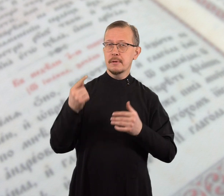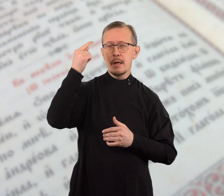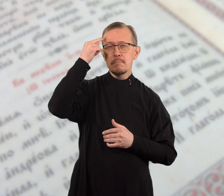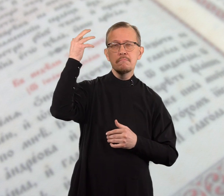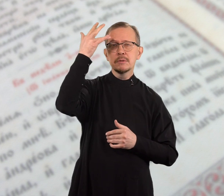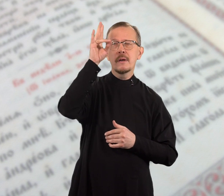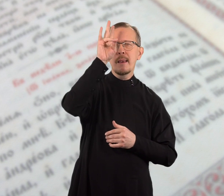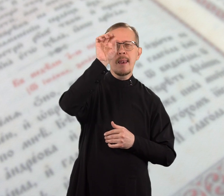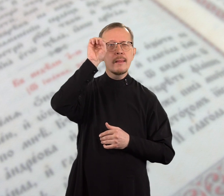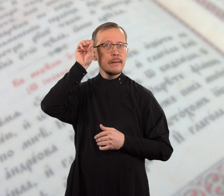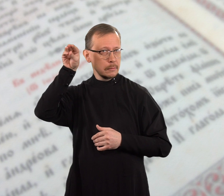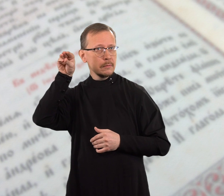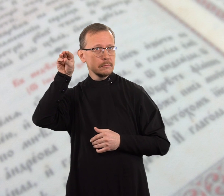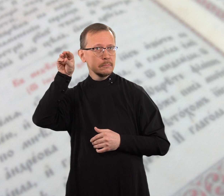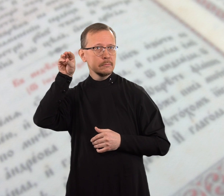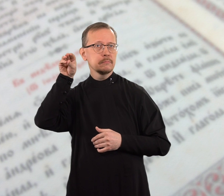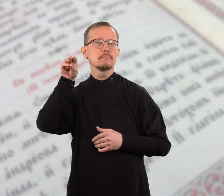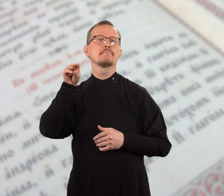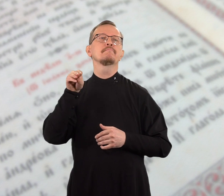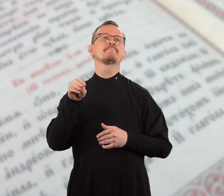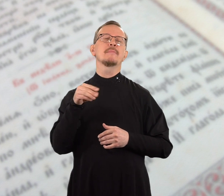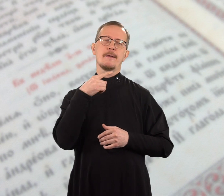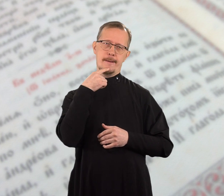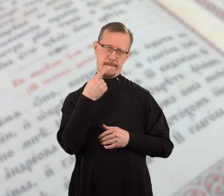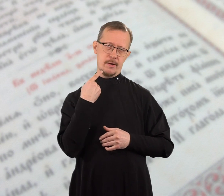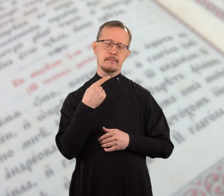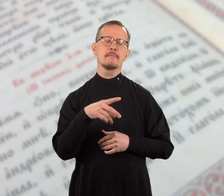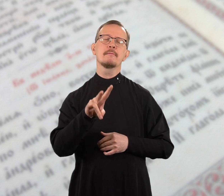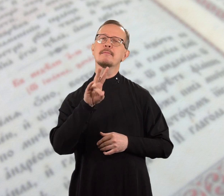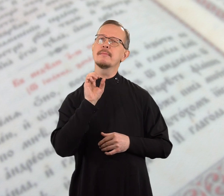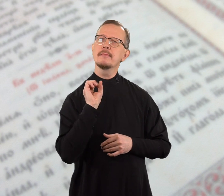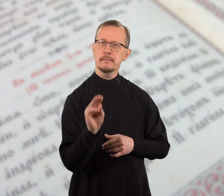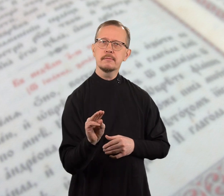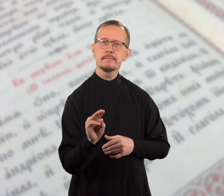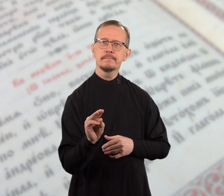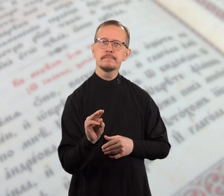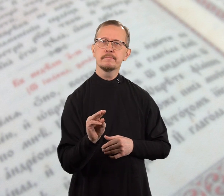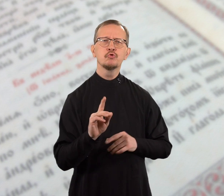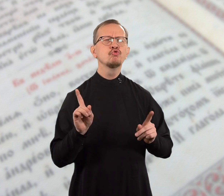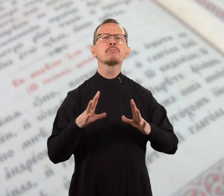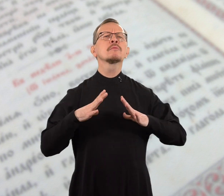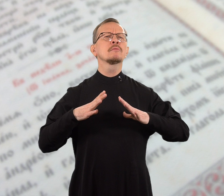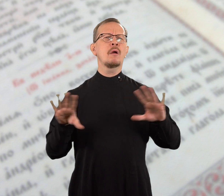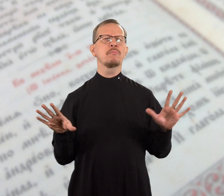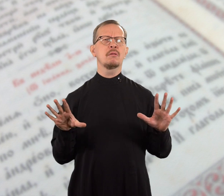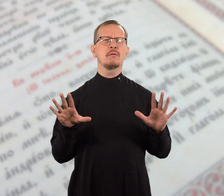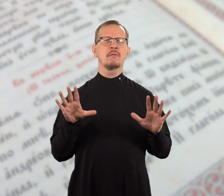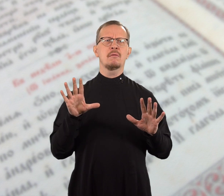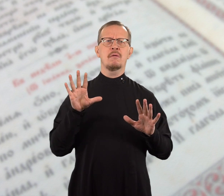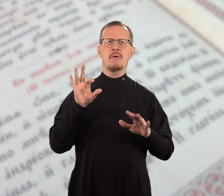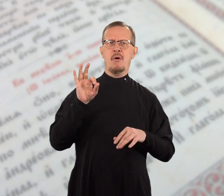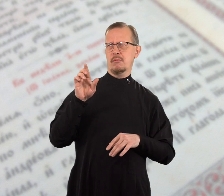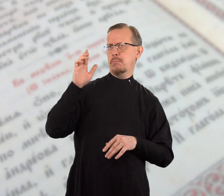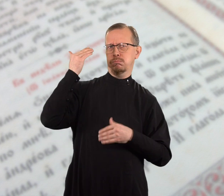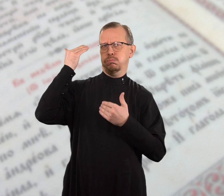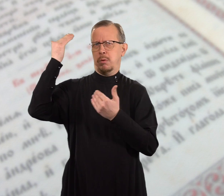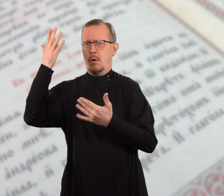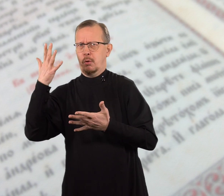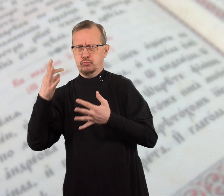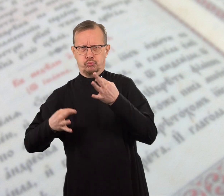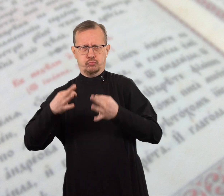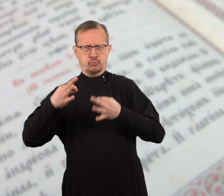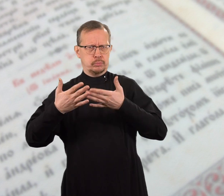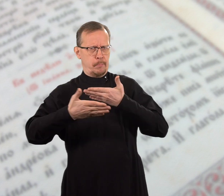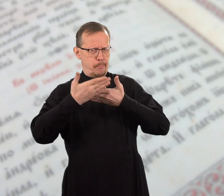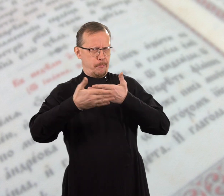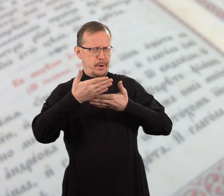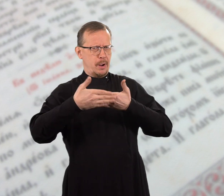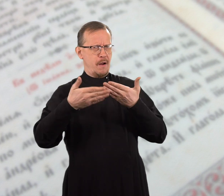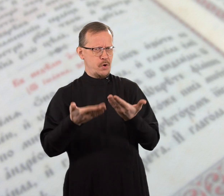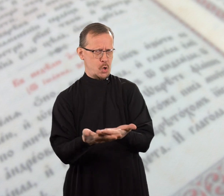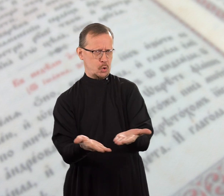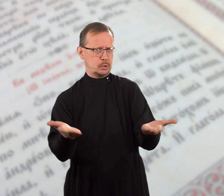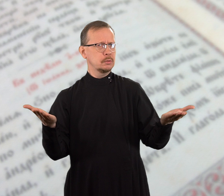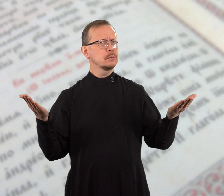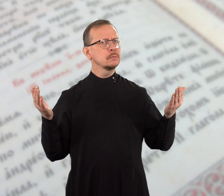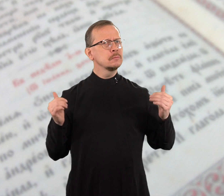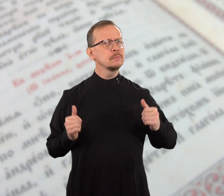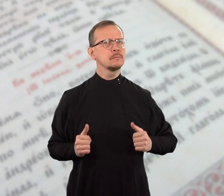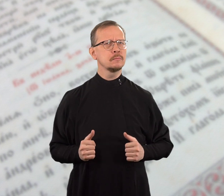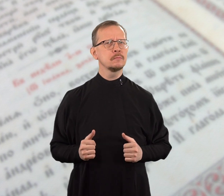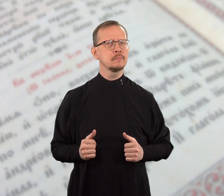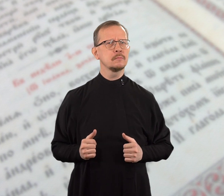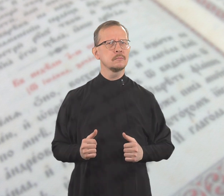а «нет» будет «нет», чтобы вам избежать осуждения.